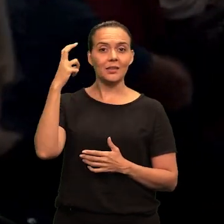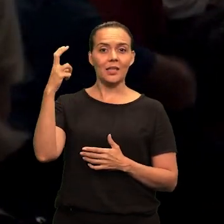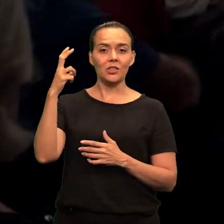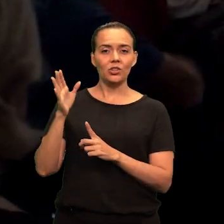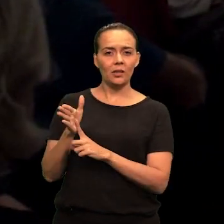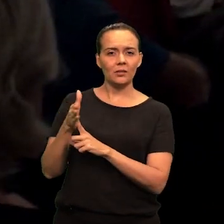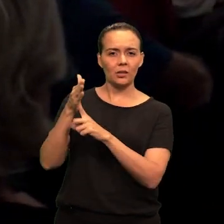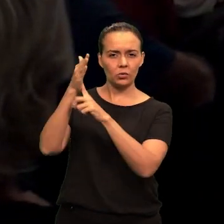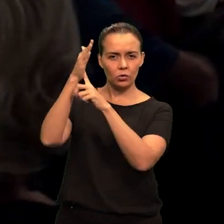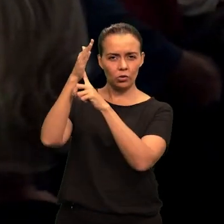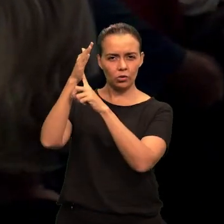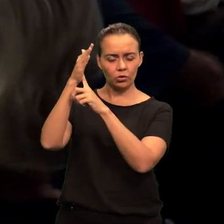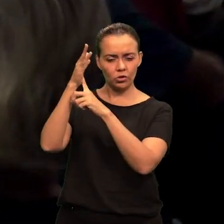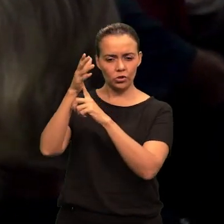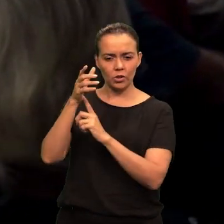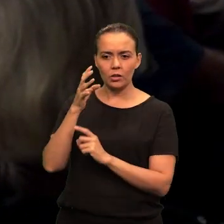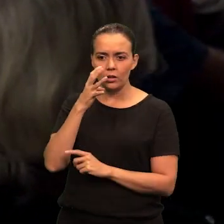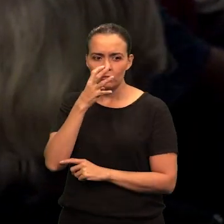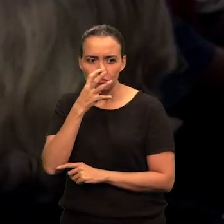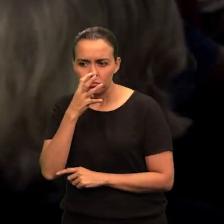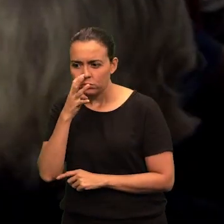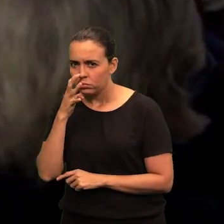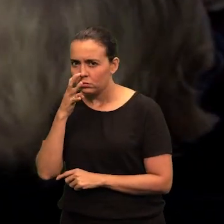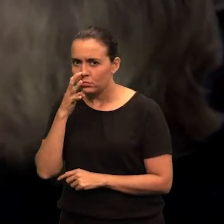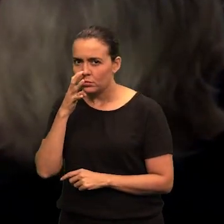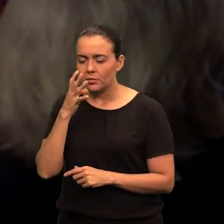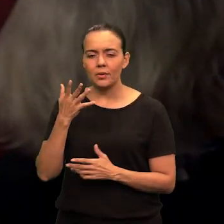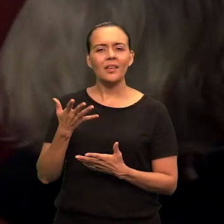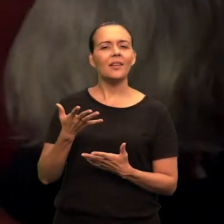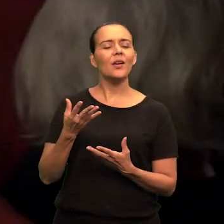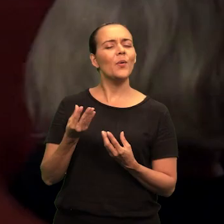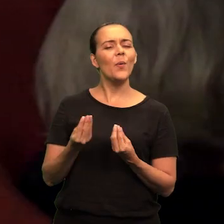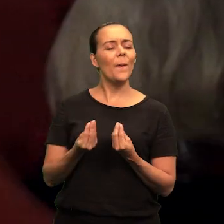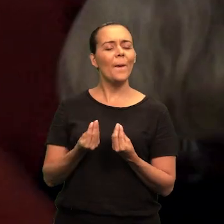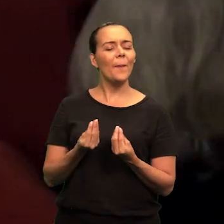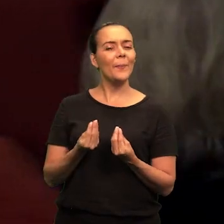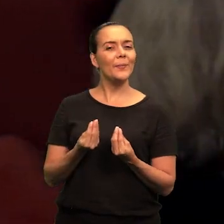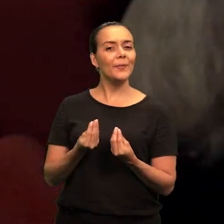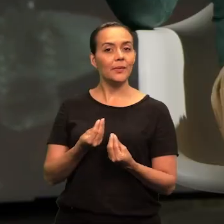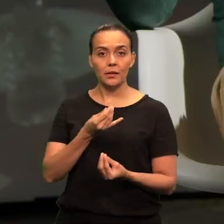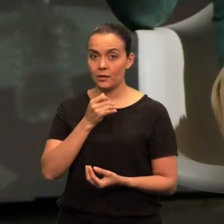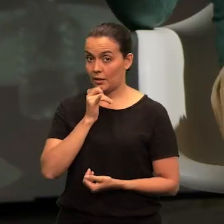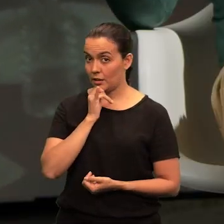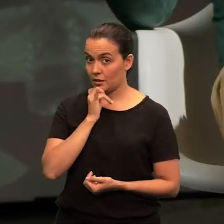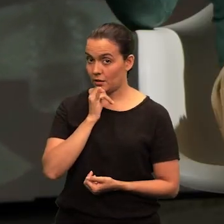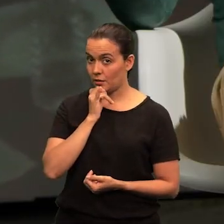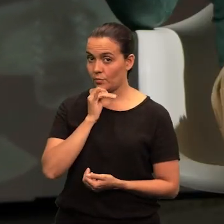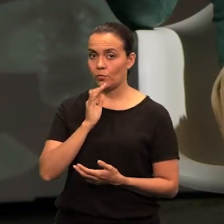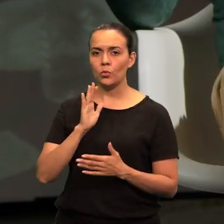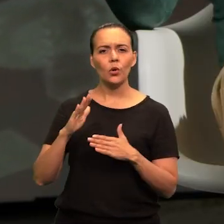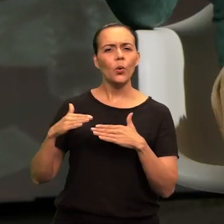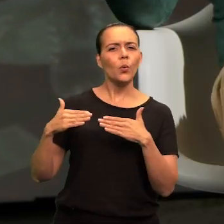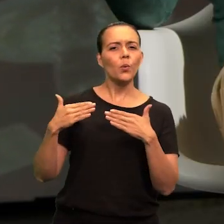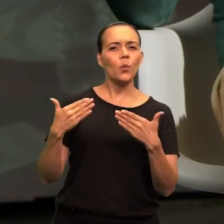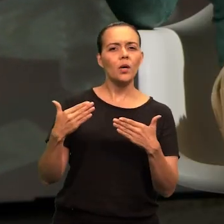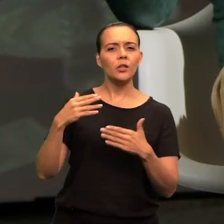quando se vislumbra o seu desenvolvimento daqui a algum tempo, mostra isso. Por exemplo, quando